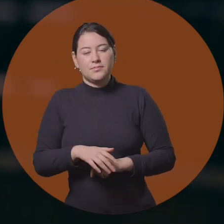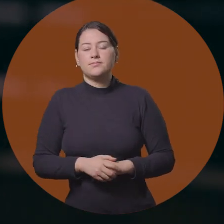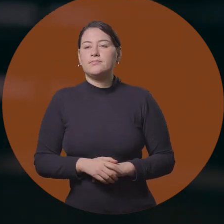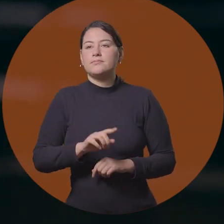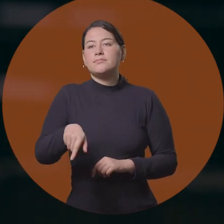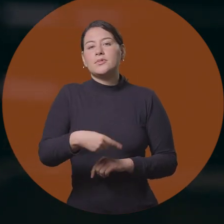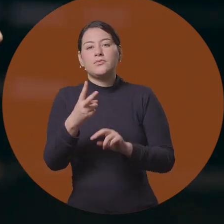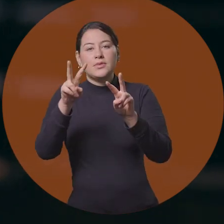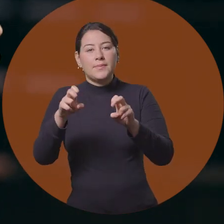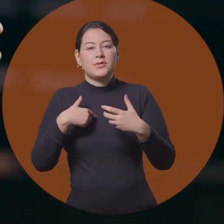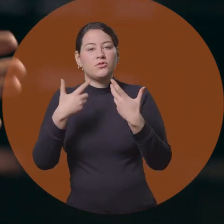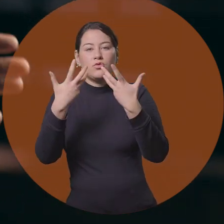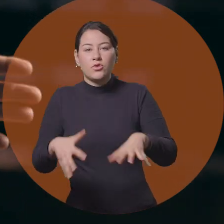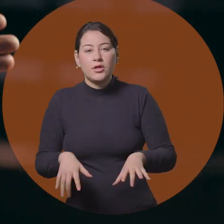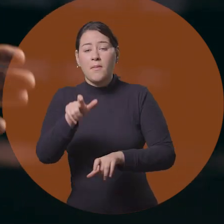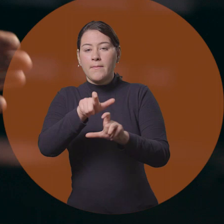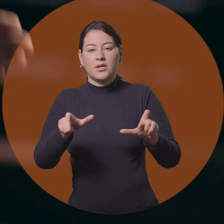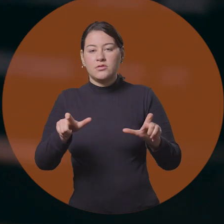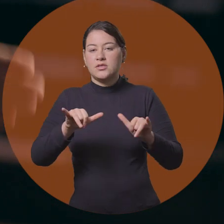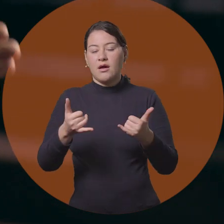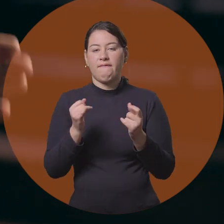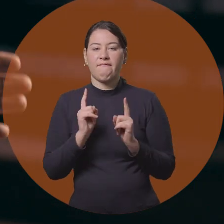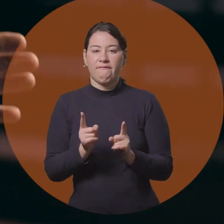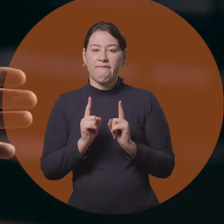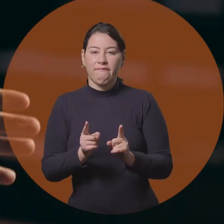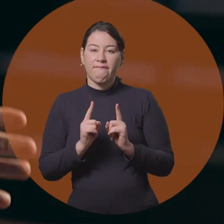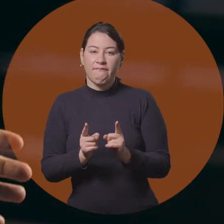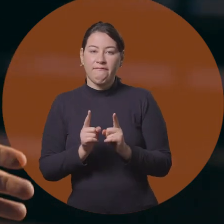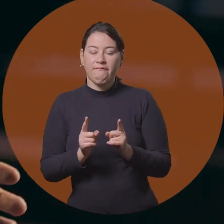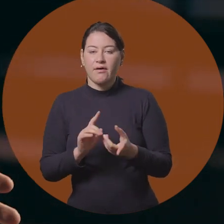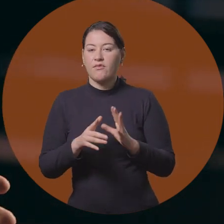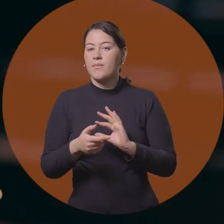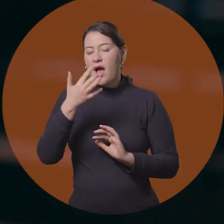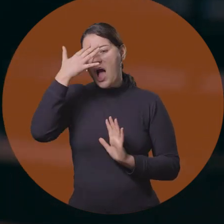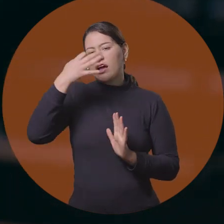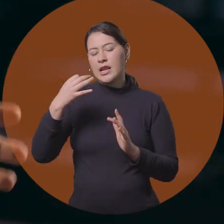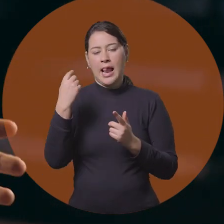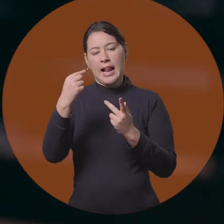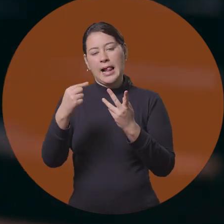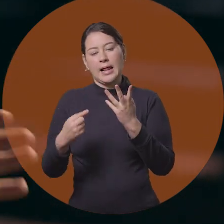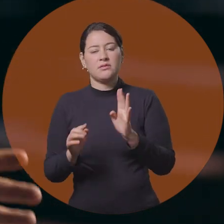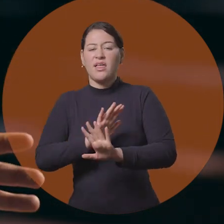Una de las cosas que yo no quisiera es la gente que queda… ya estancada. Una vez que armó su conjunto de creencias, listo.